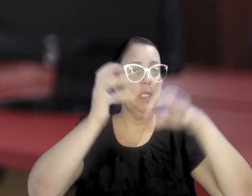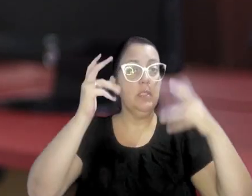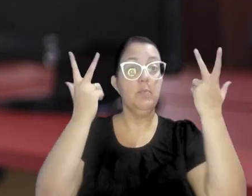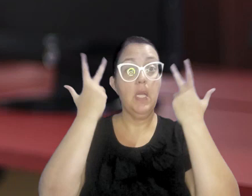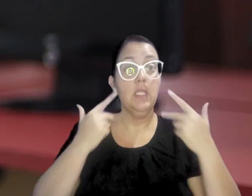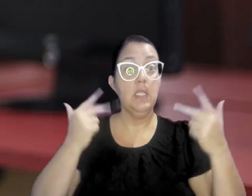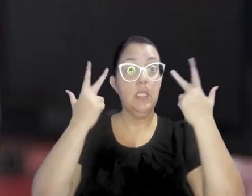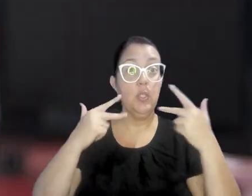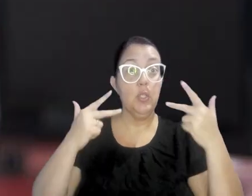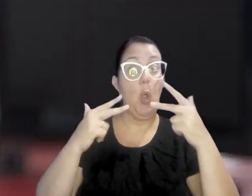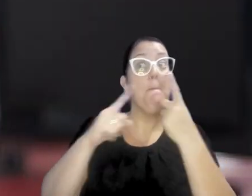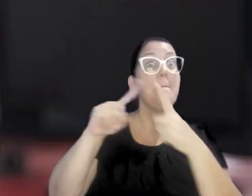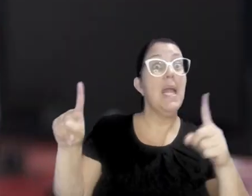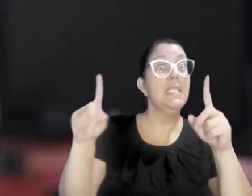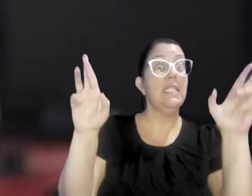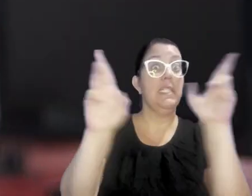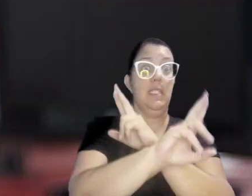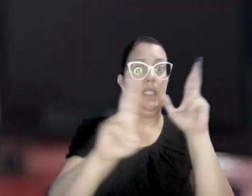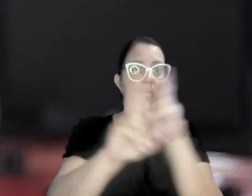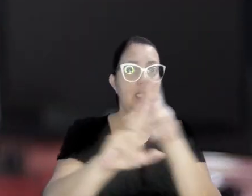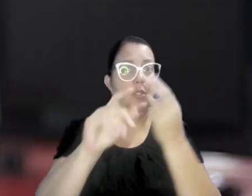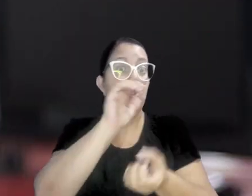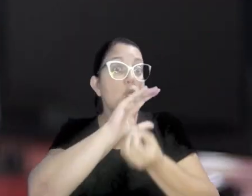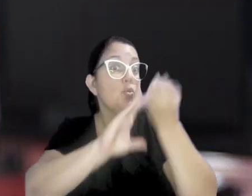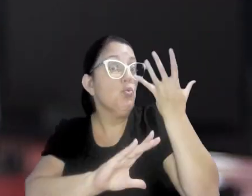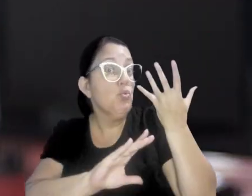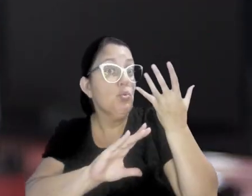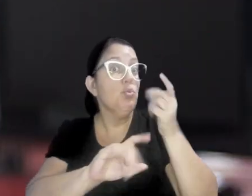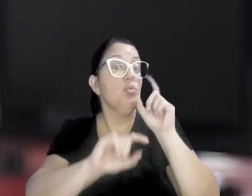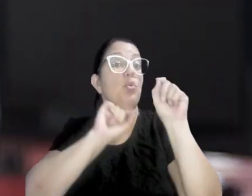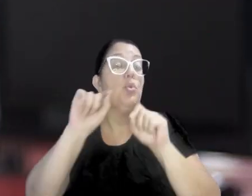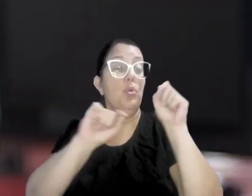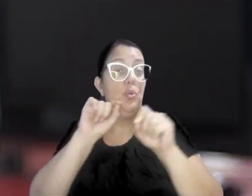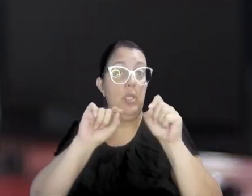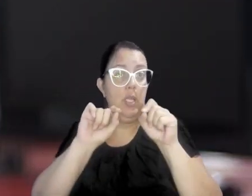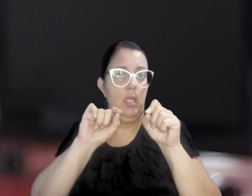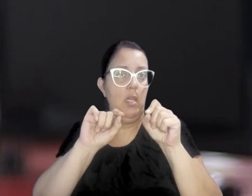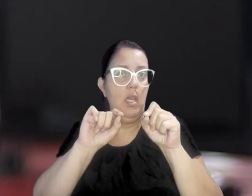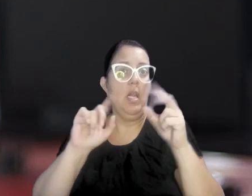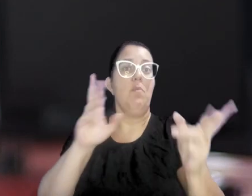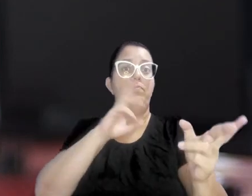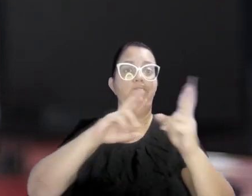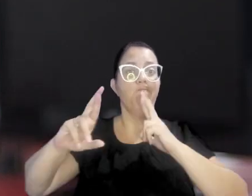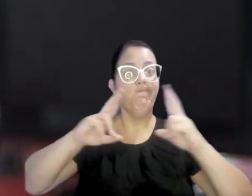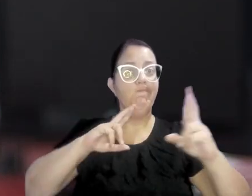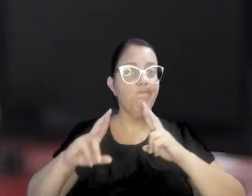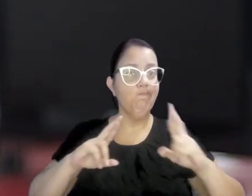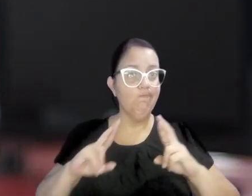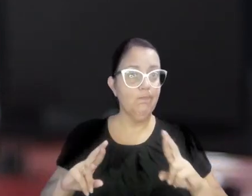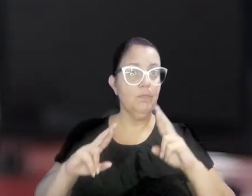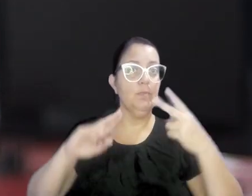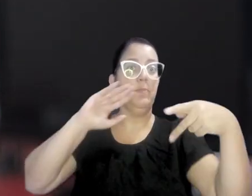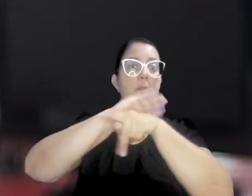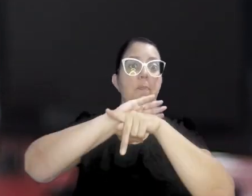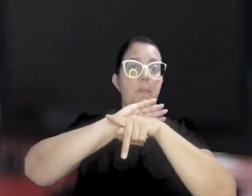E aí, então, dessa relação surge, por consequência, como uma resposta,